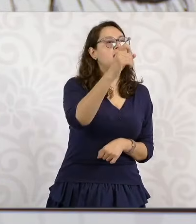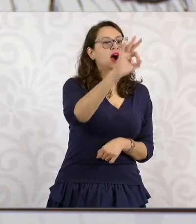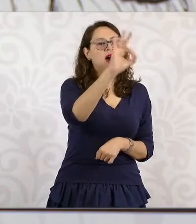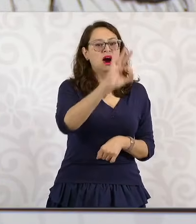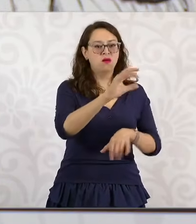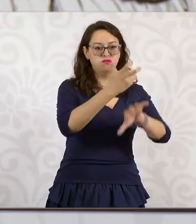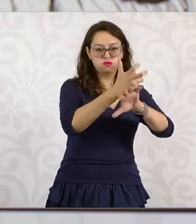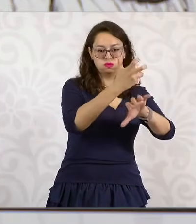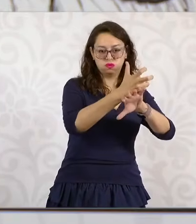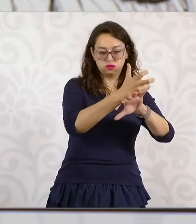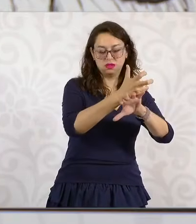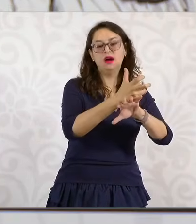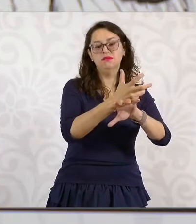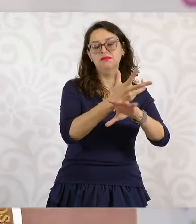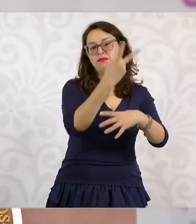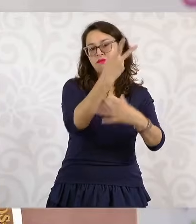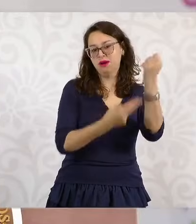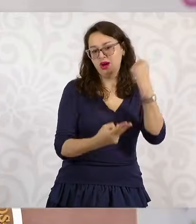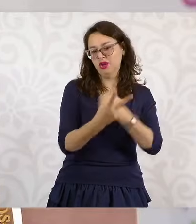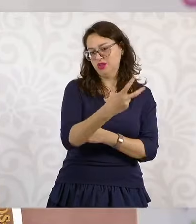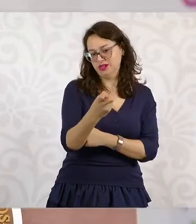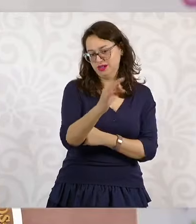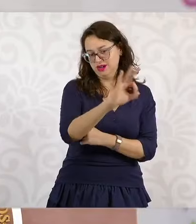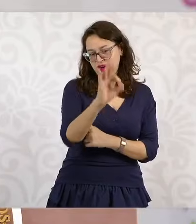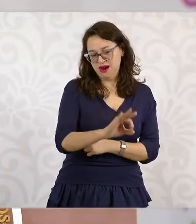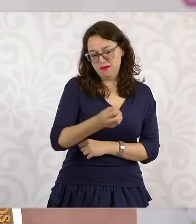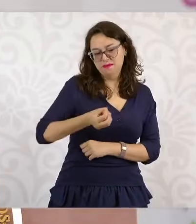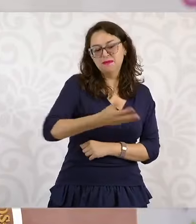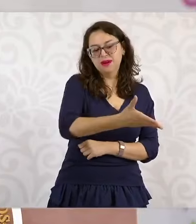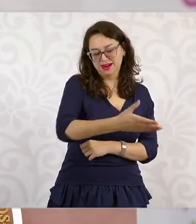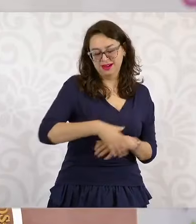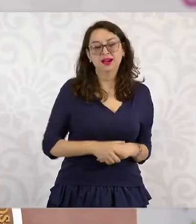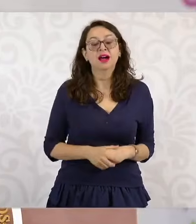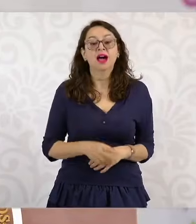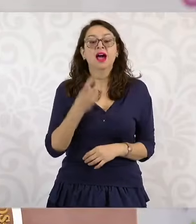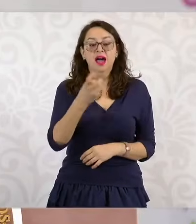y esta convivencia que hace posible el crecimiento económico de la comunidad y del país. siguiente,